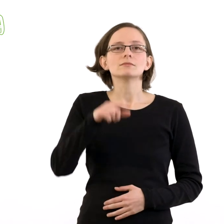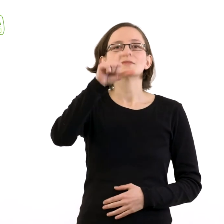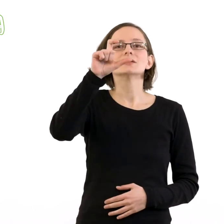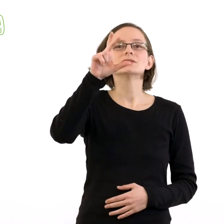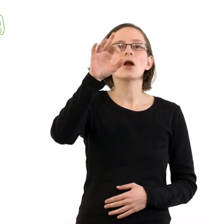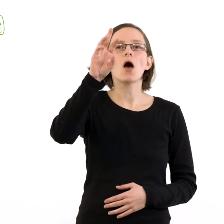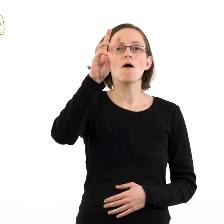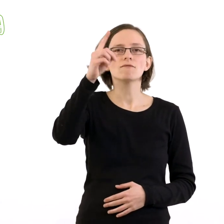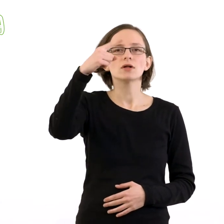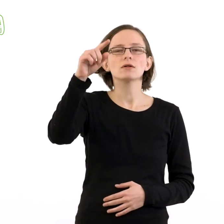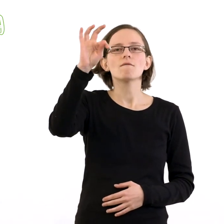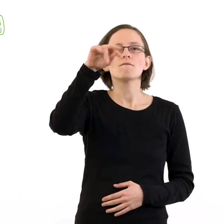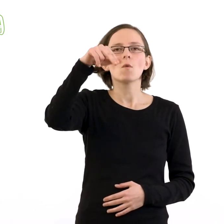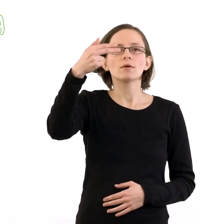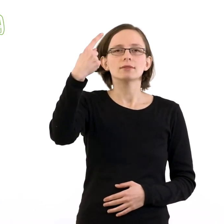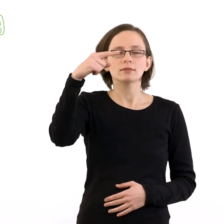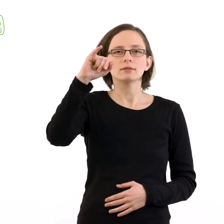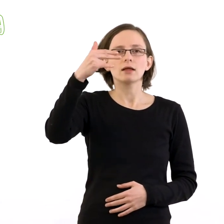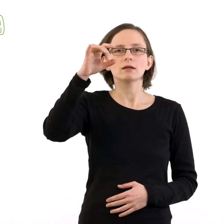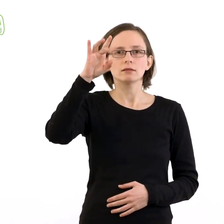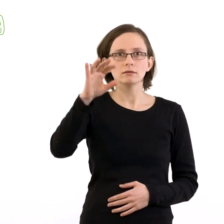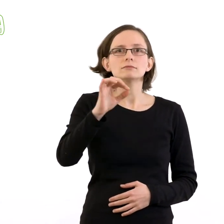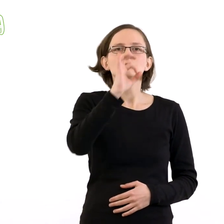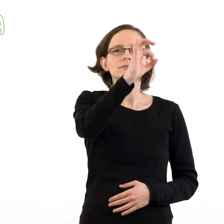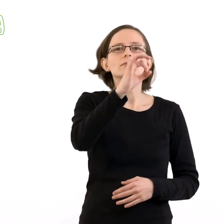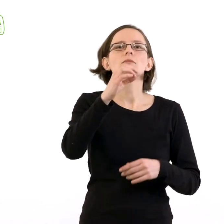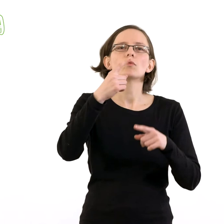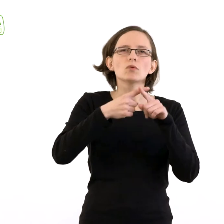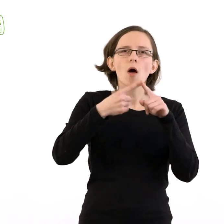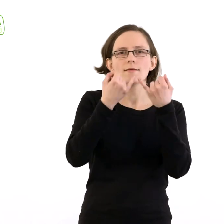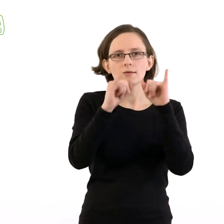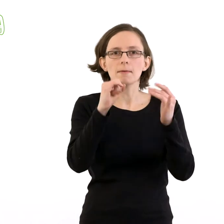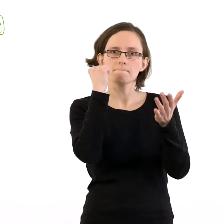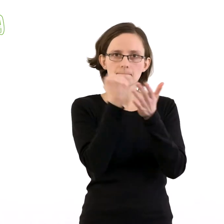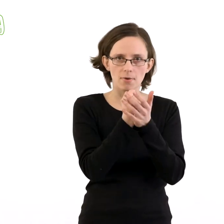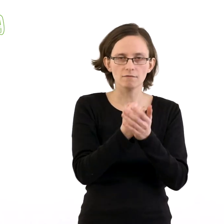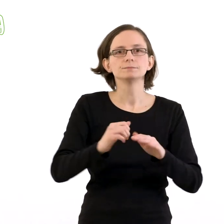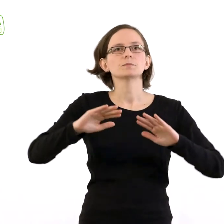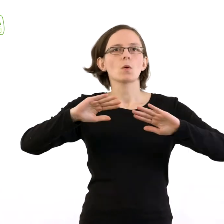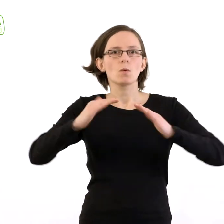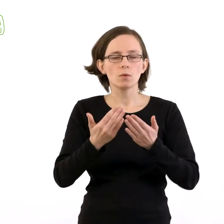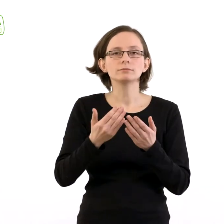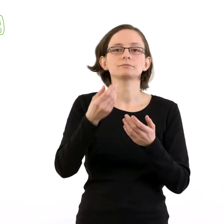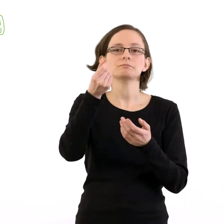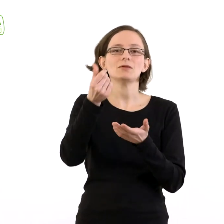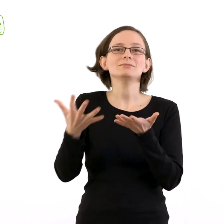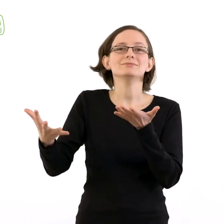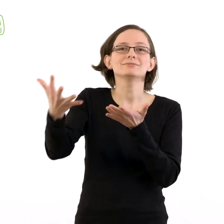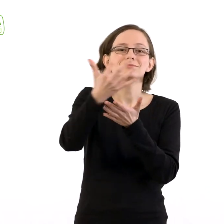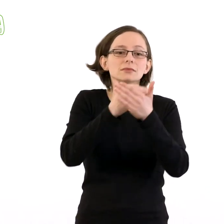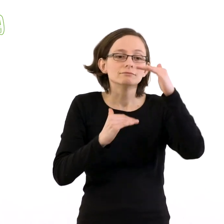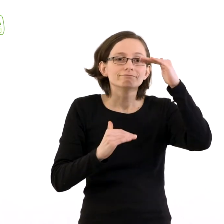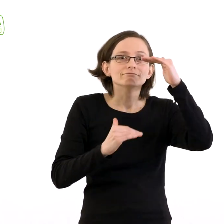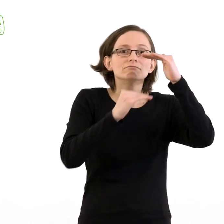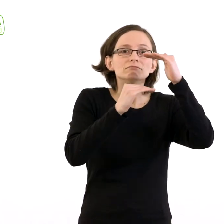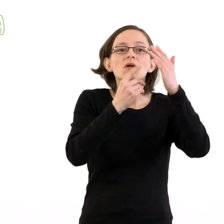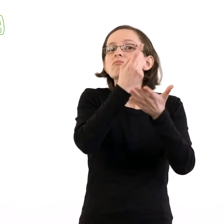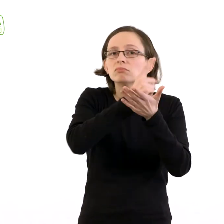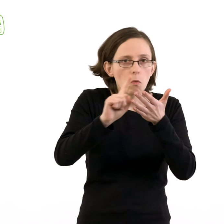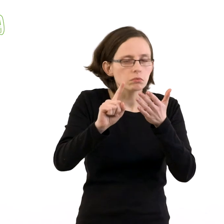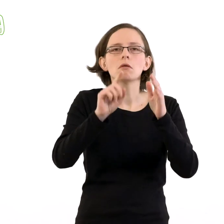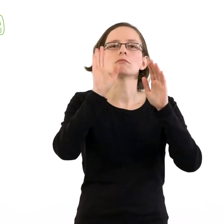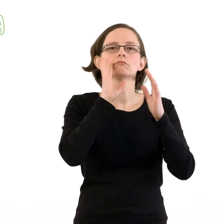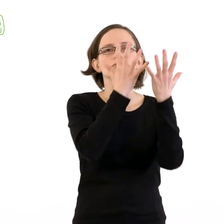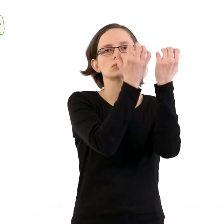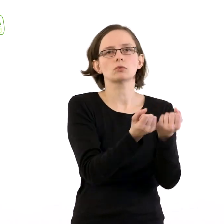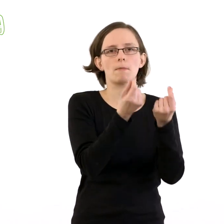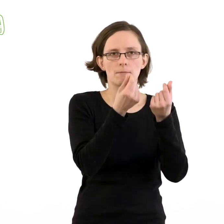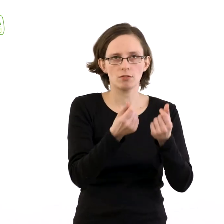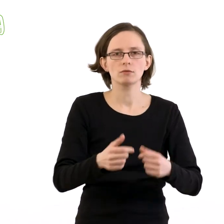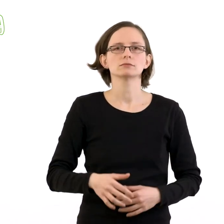Rządzą się trochę innymi prawami, tj. pieniądze trafiają do zbierających, nawet jeśli nie ma całej potrzebnej sumy.